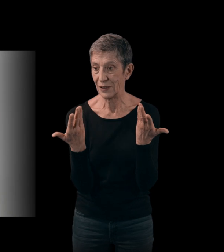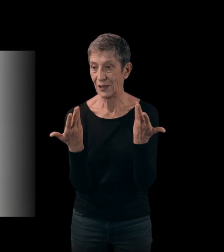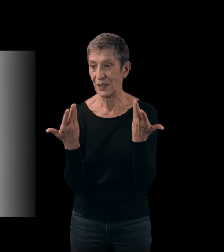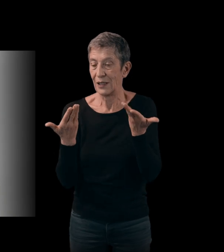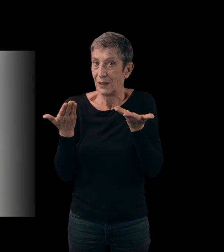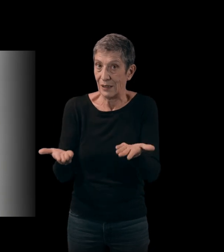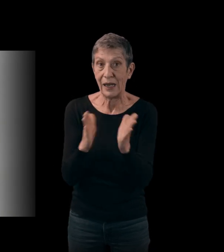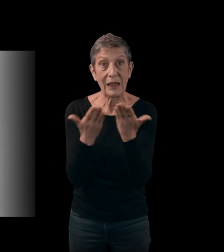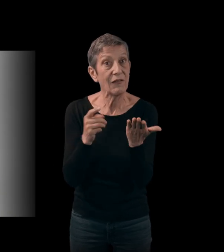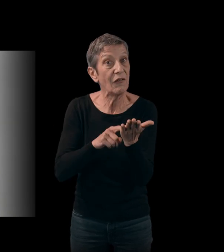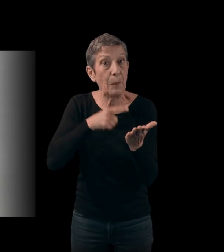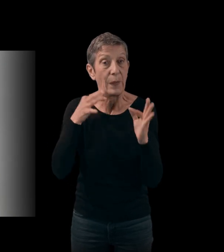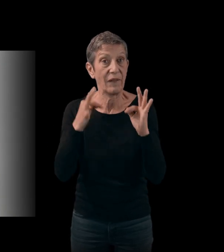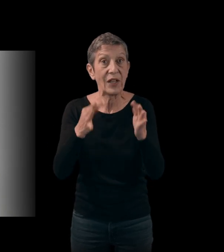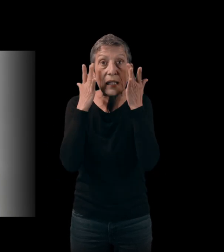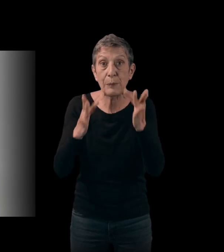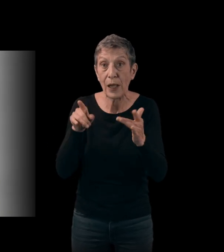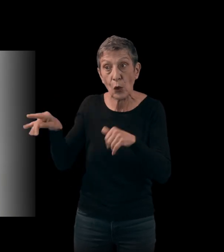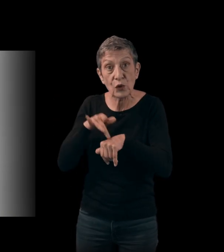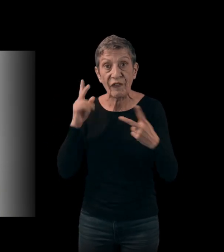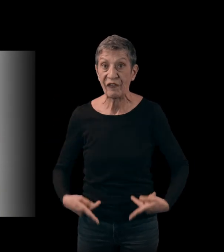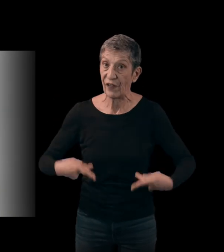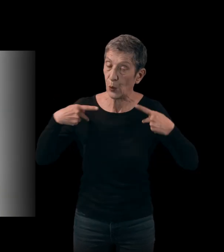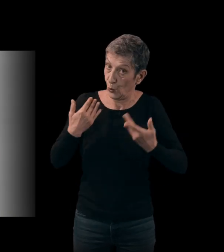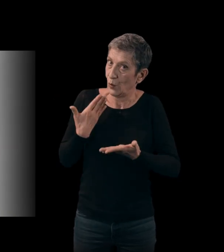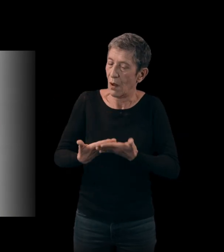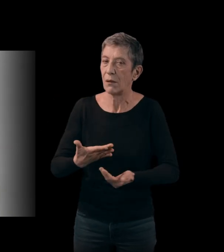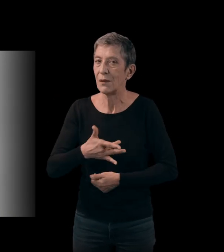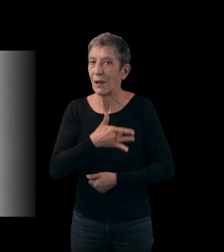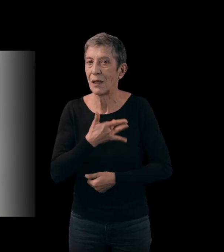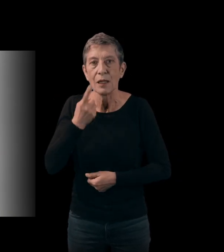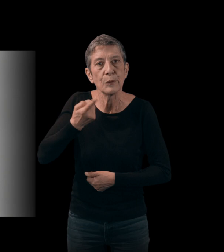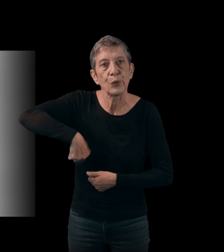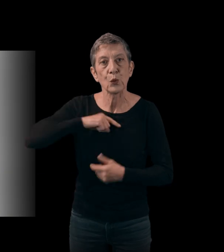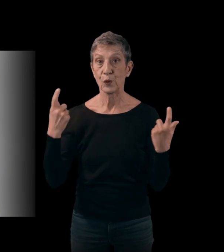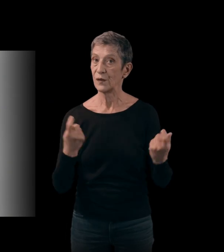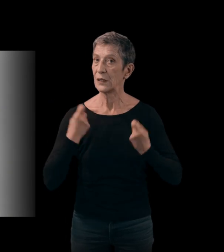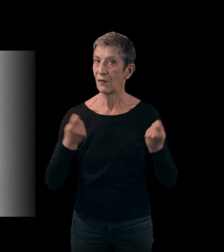c'est ce premier chef-là qui nous intéressait naturellement dans le Festival Effractions, c'est-à-dire littérature du réel,